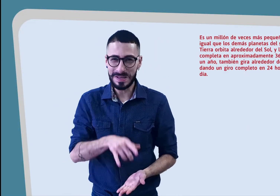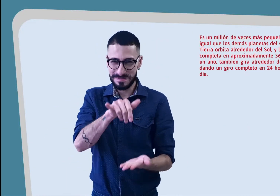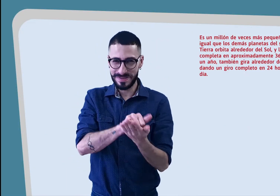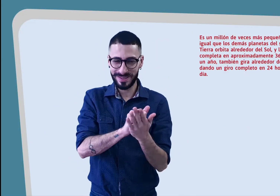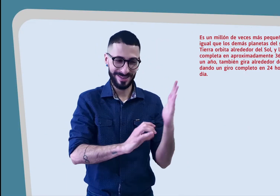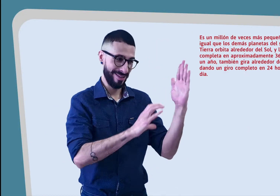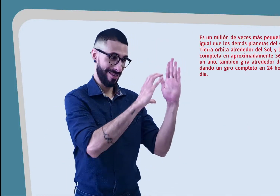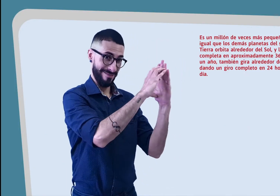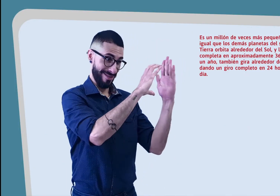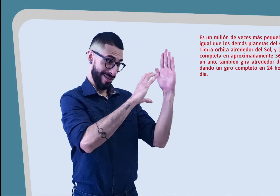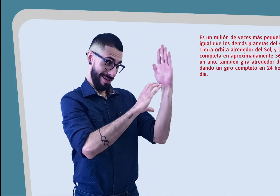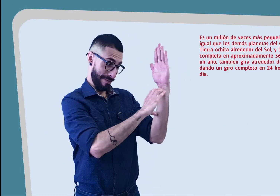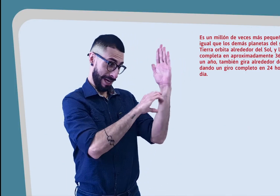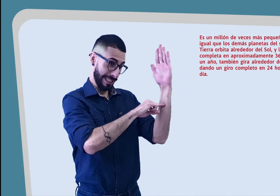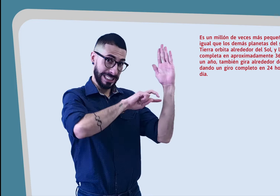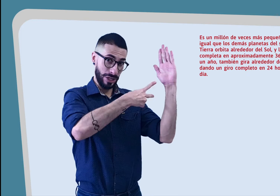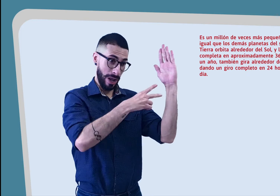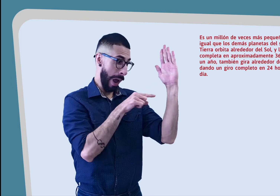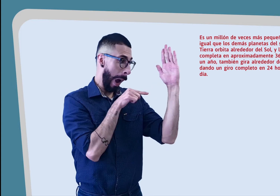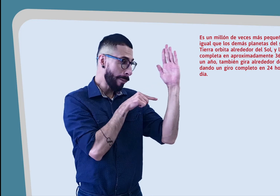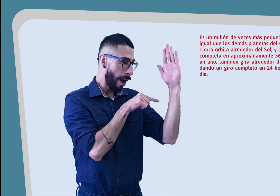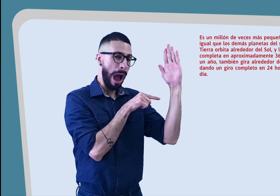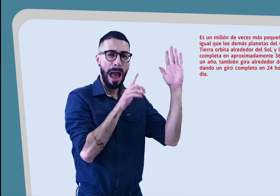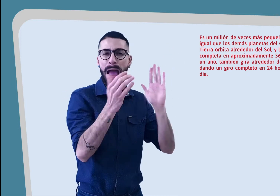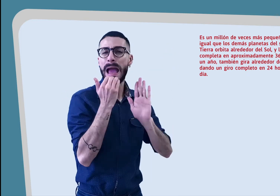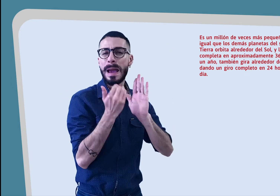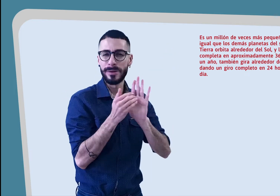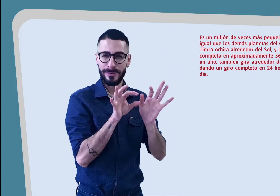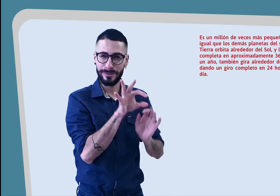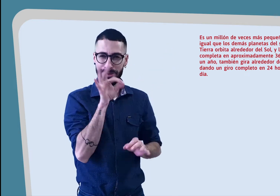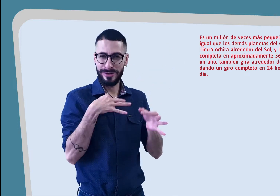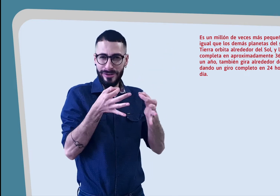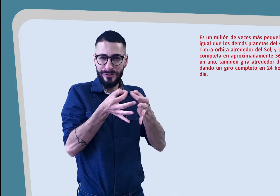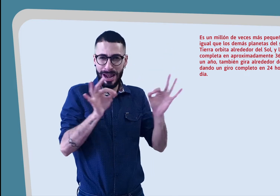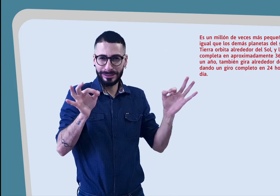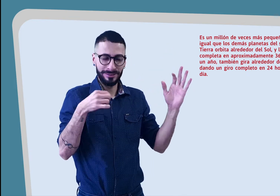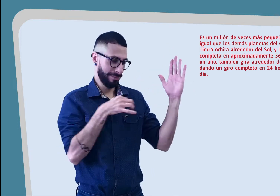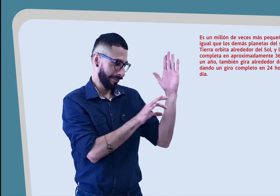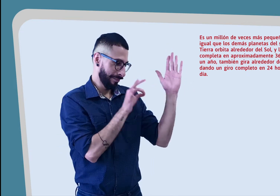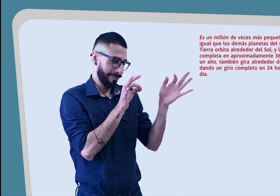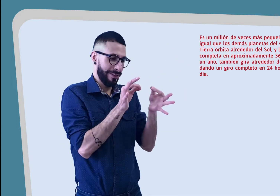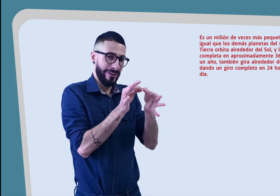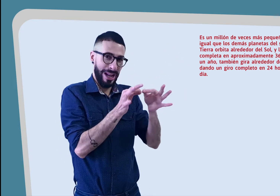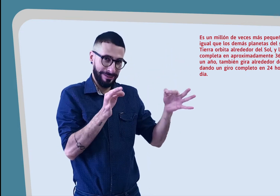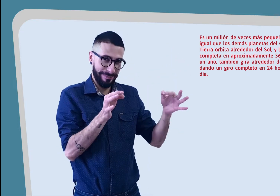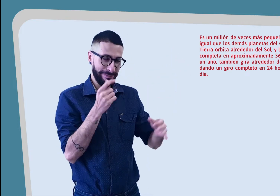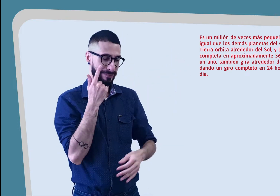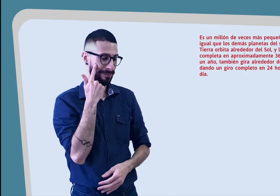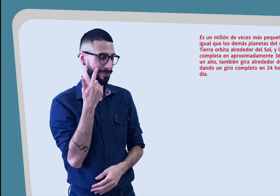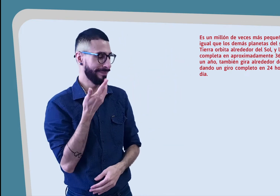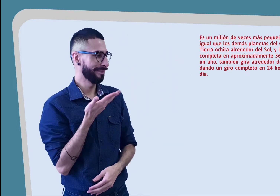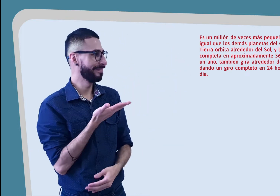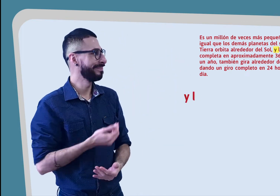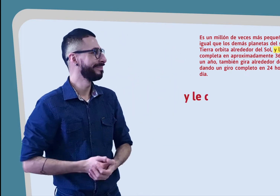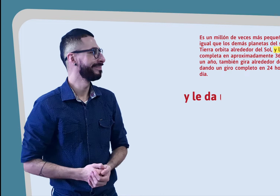de la frase que seleccioné del segundo párrafo: